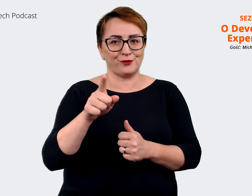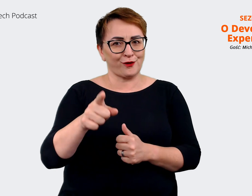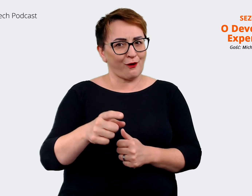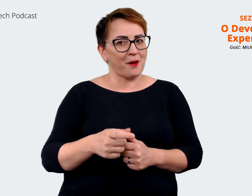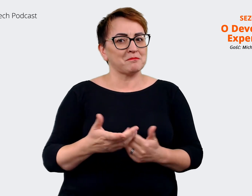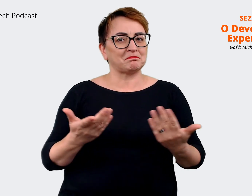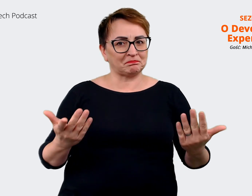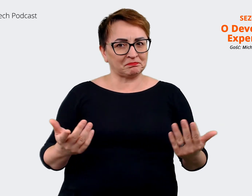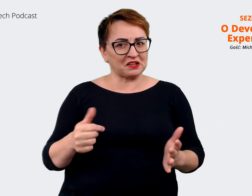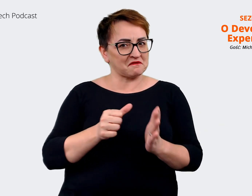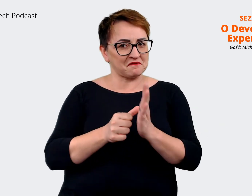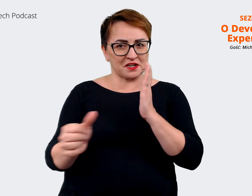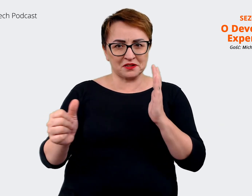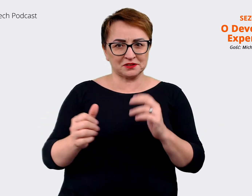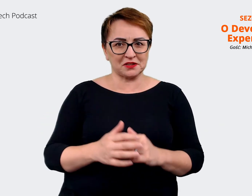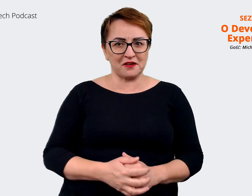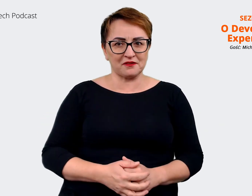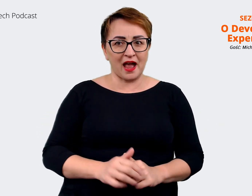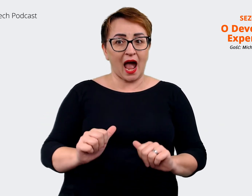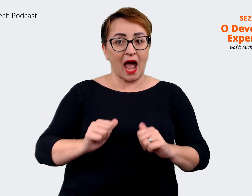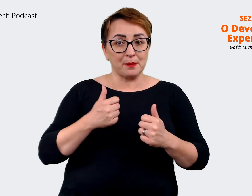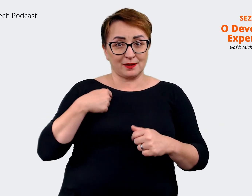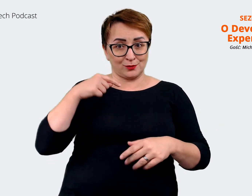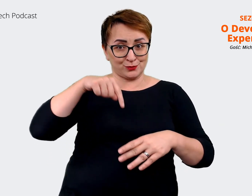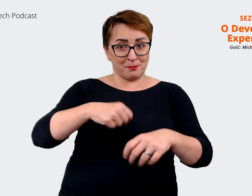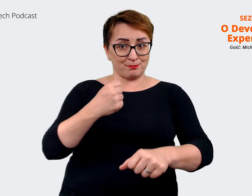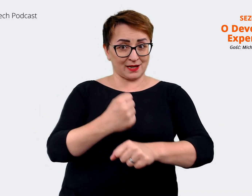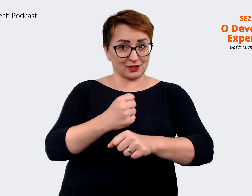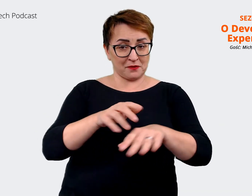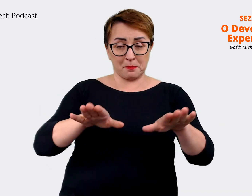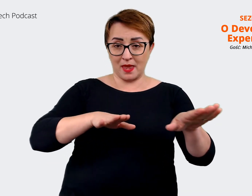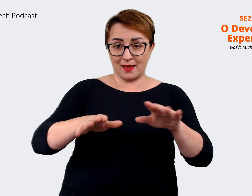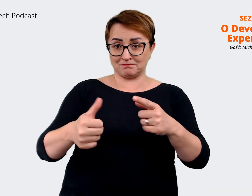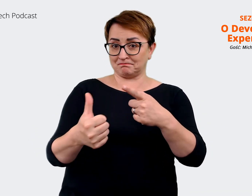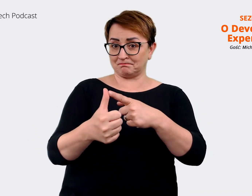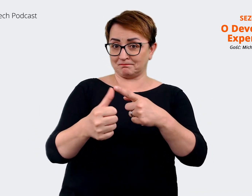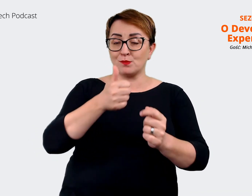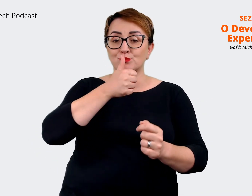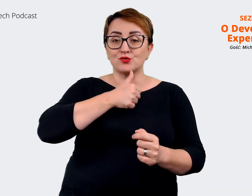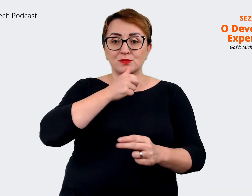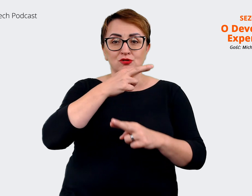że żeby być w miejscu, w którym po pierwsze się próbuje takich rzeczy innowatorskich. Wiadomo,